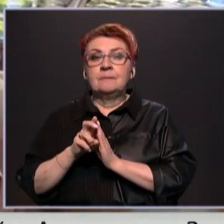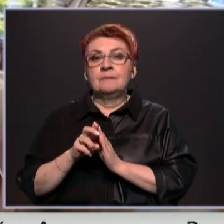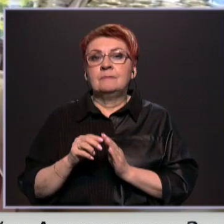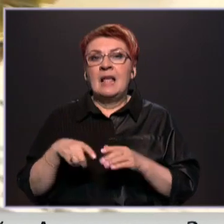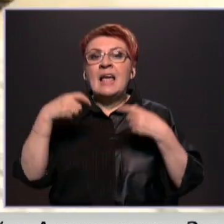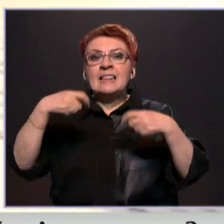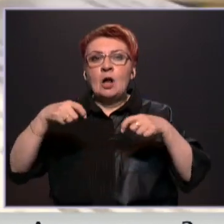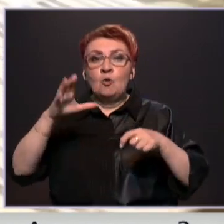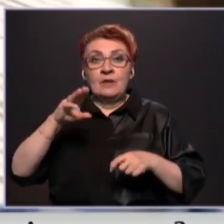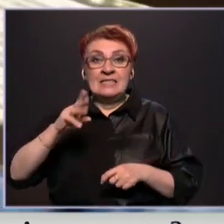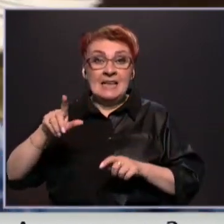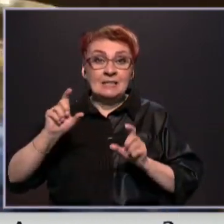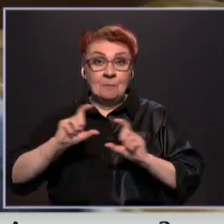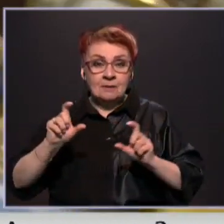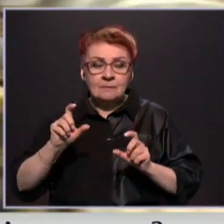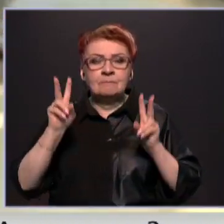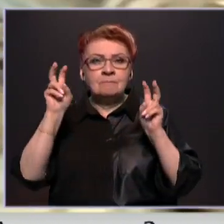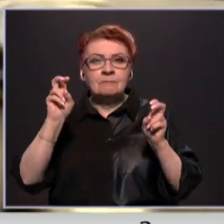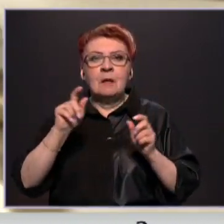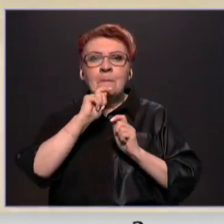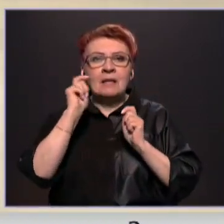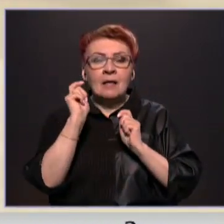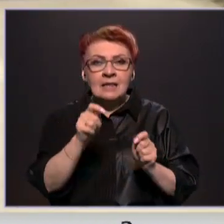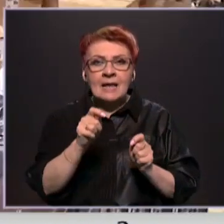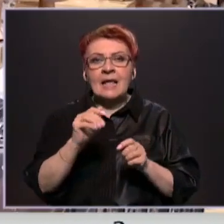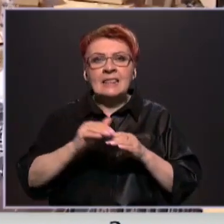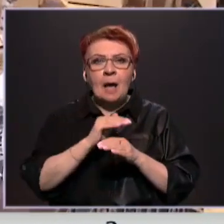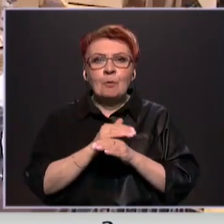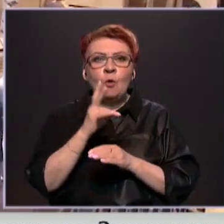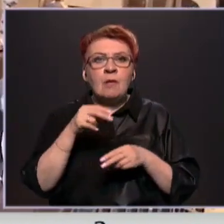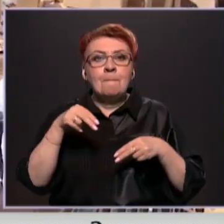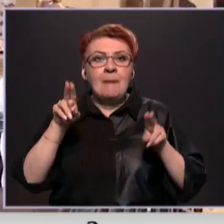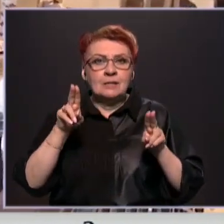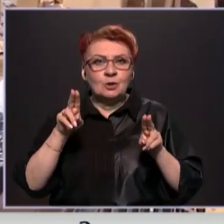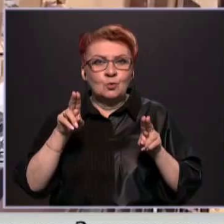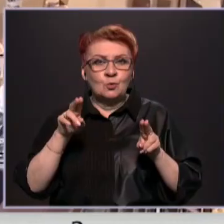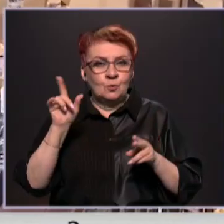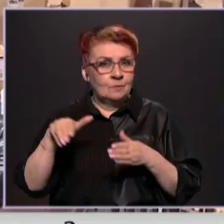благотворительную акцию подарить добро на Пасху подарки передадут в том числе и беженцам тем